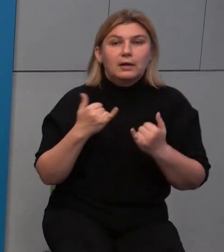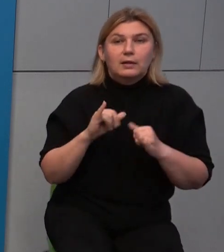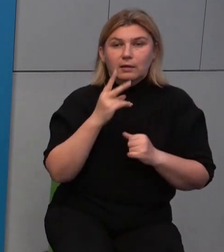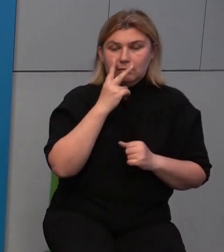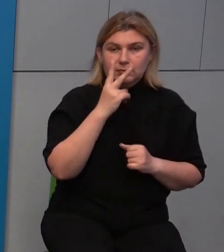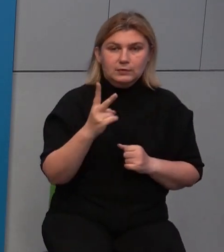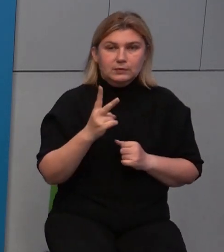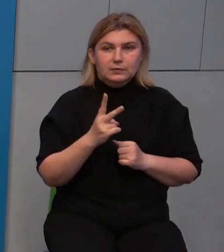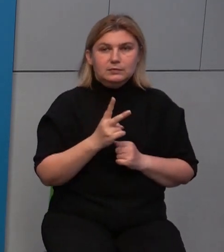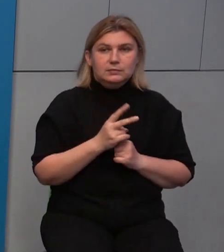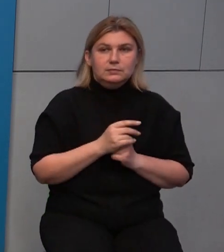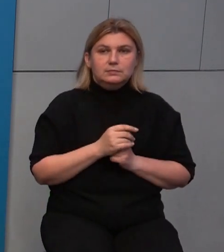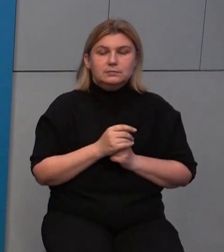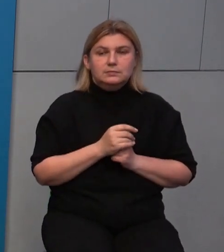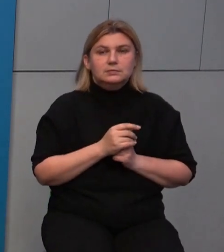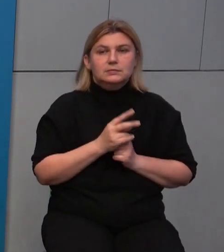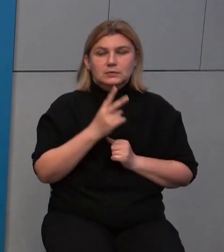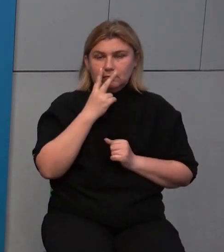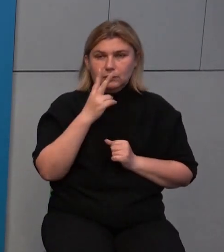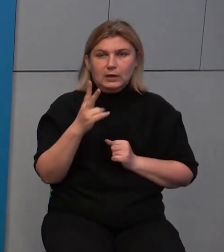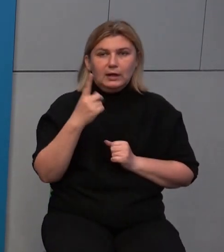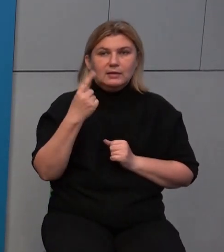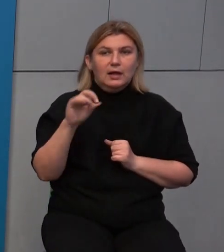to jest wizja z Darwina, a nie z tych